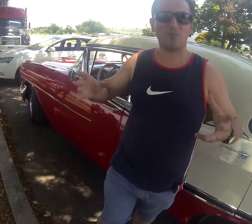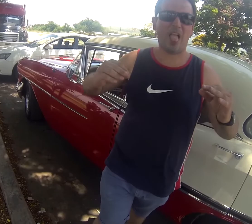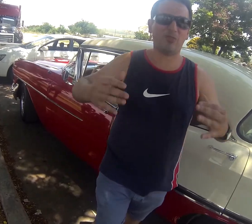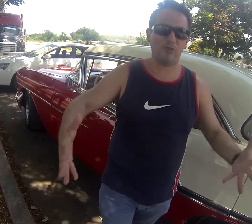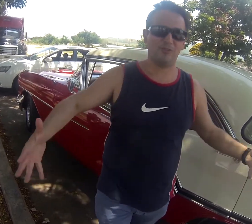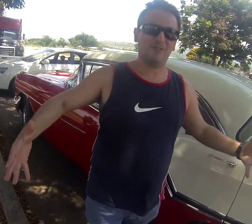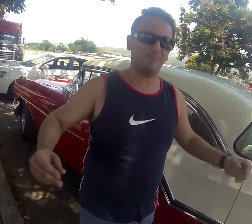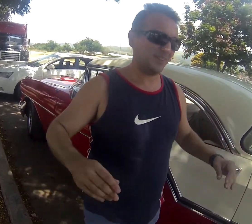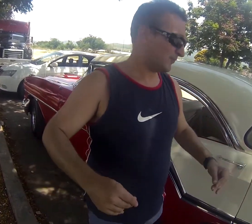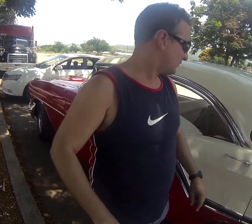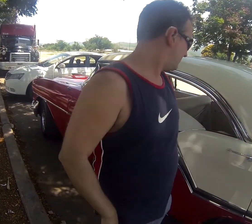Los asientos son blandos